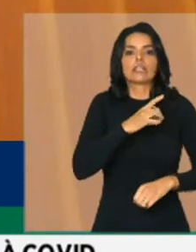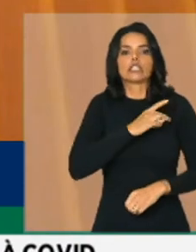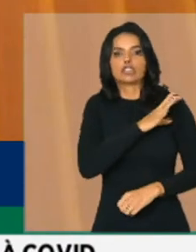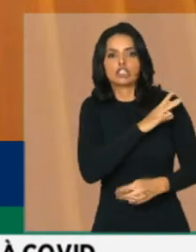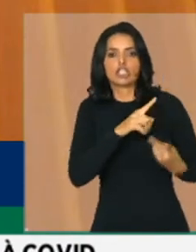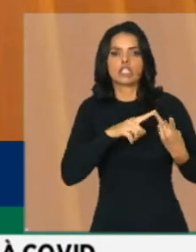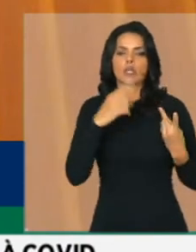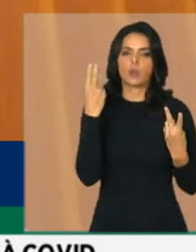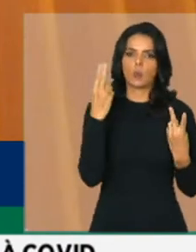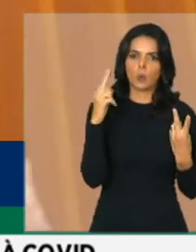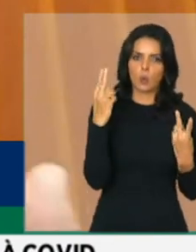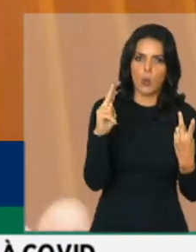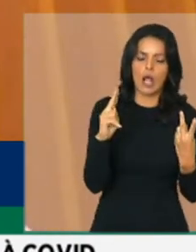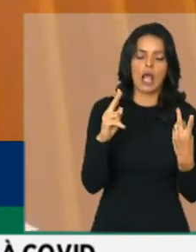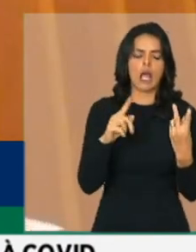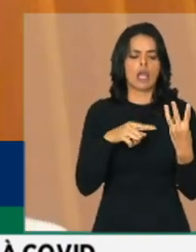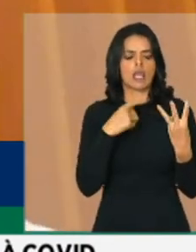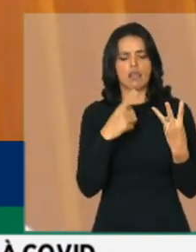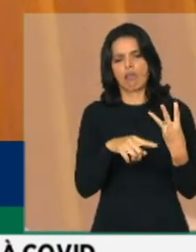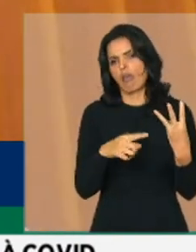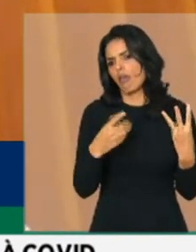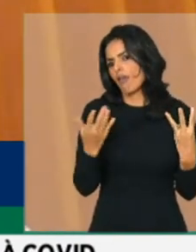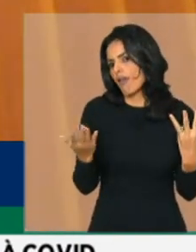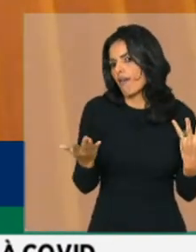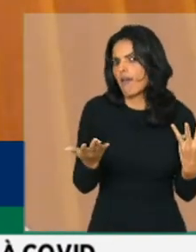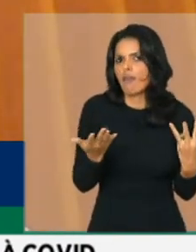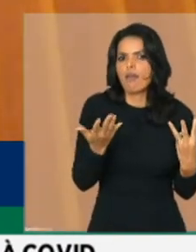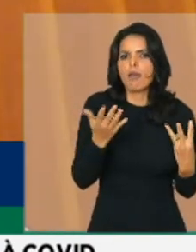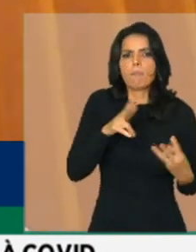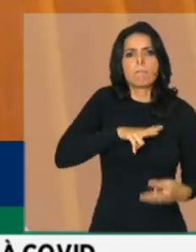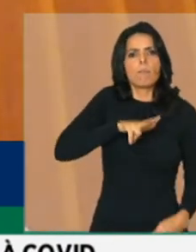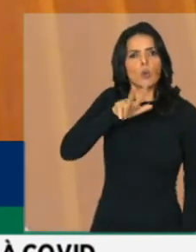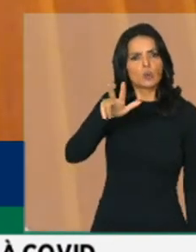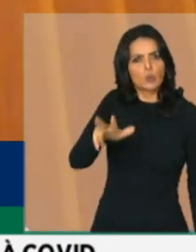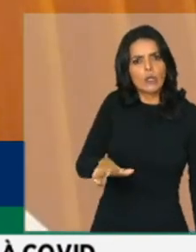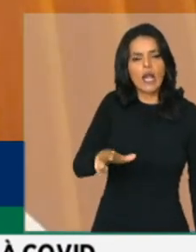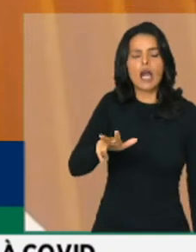DO QUE O BRASIL TEM. E O PRESIDENTE BOLSONARO... É O GRANDE RESPONSÁVEL POR ESTA